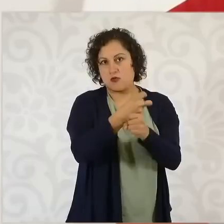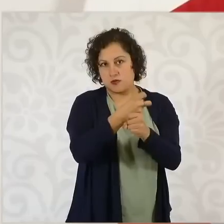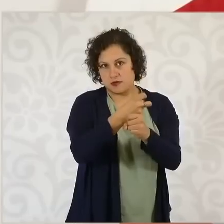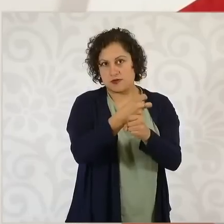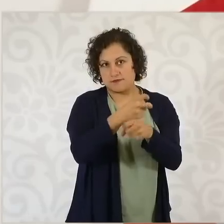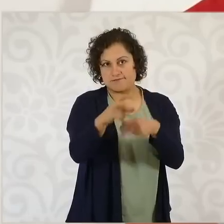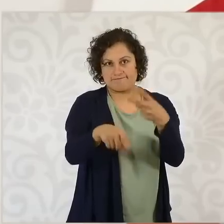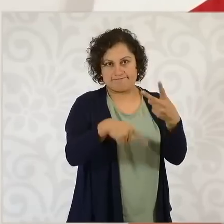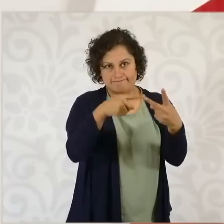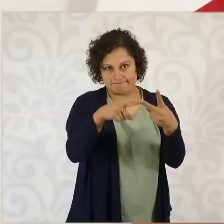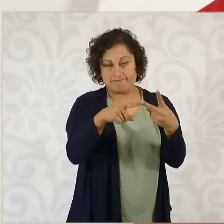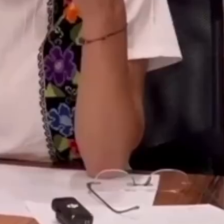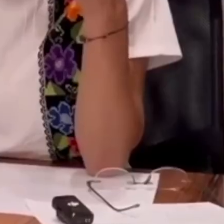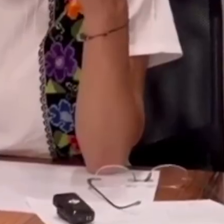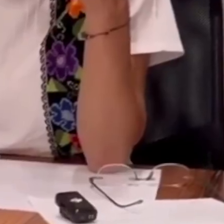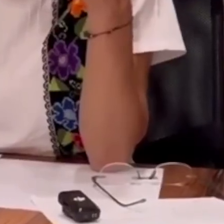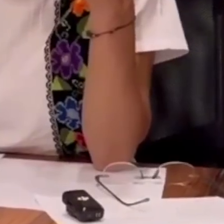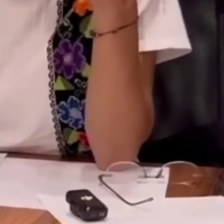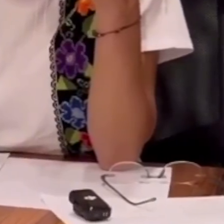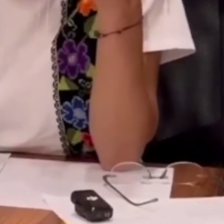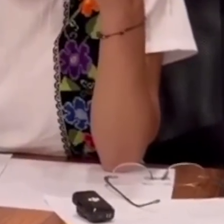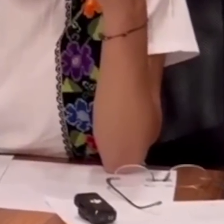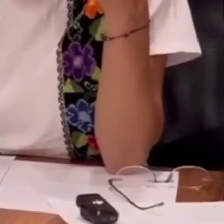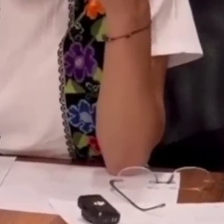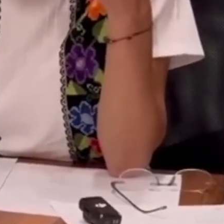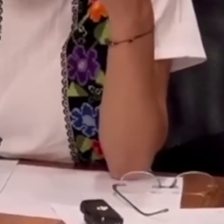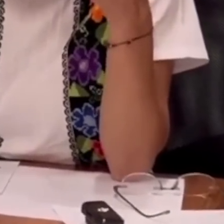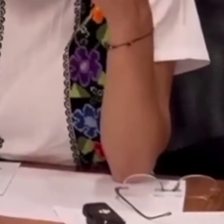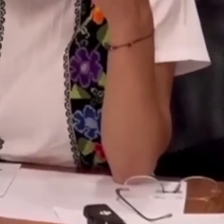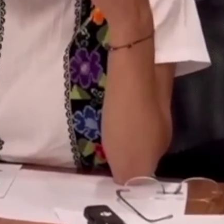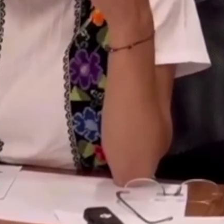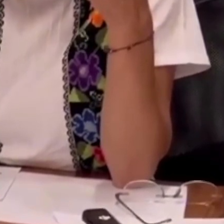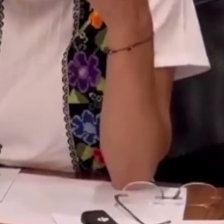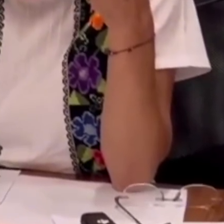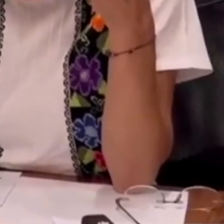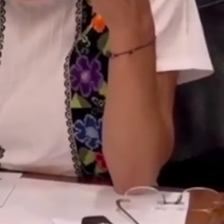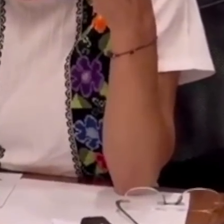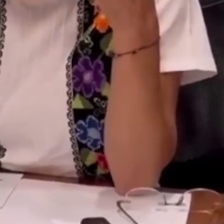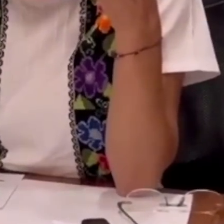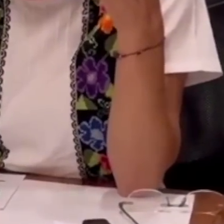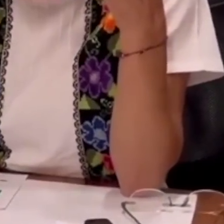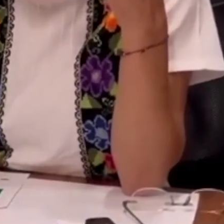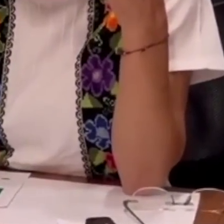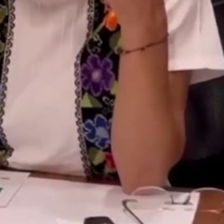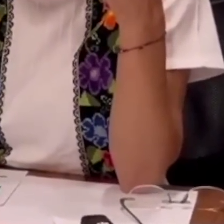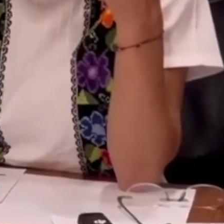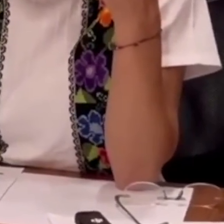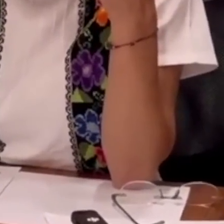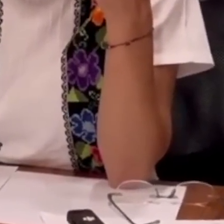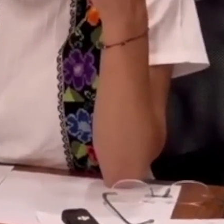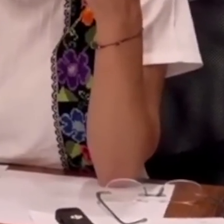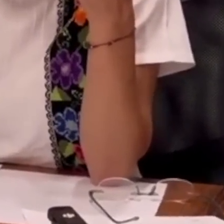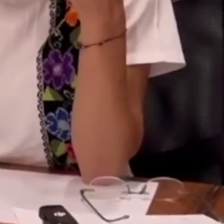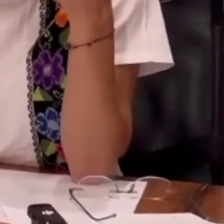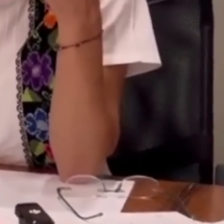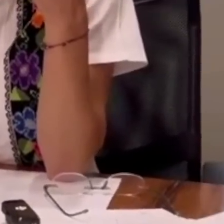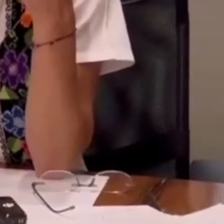el diálogo con el gobierno de Donald Trump está abierto y se lleva a cabo de manera respetuosa